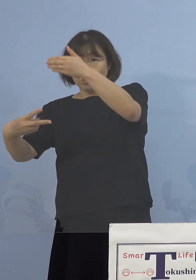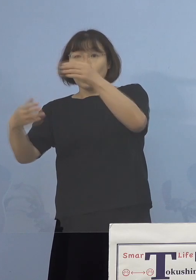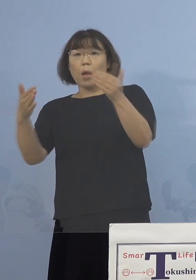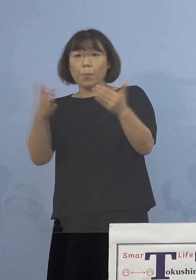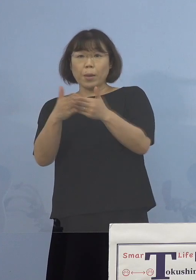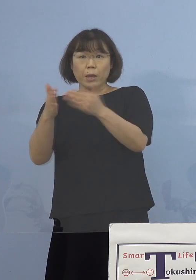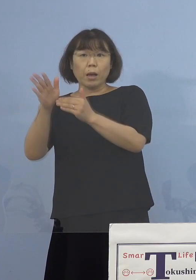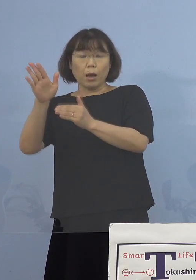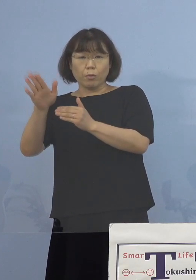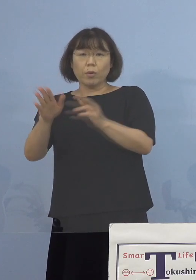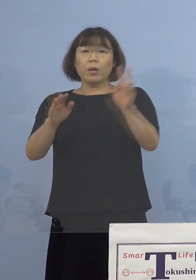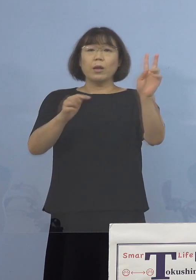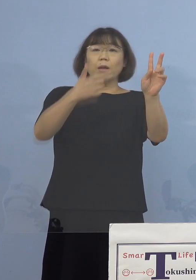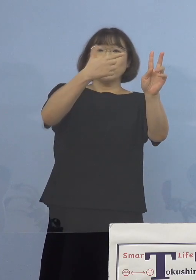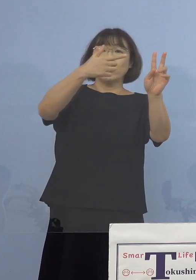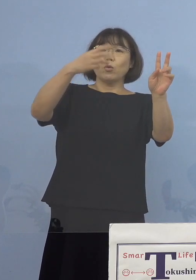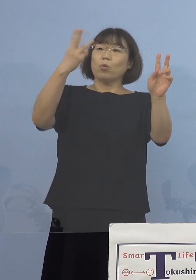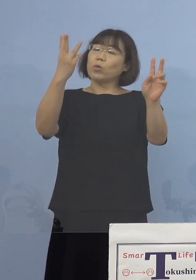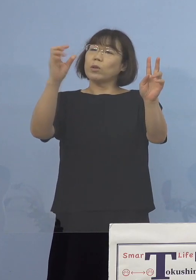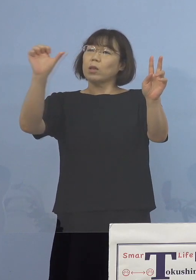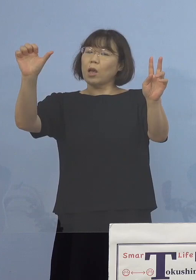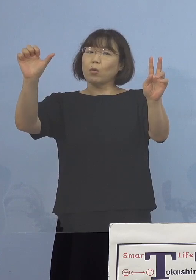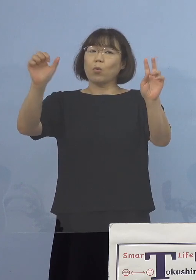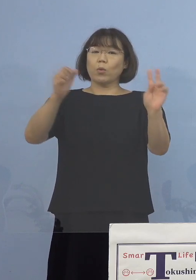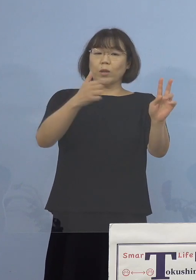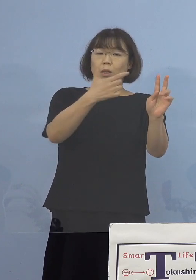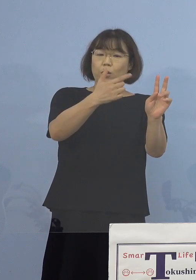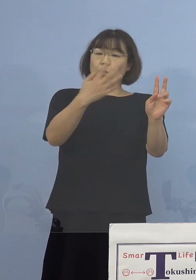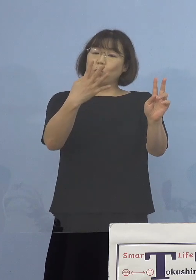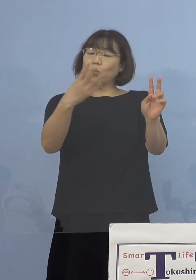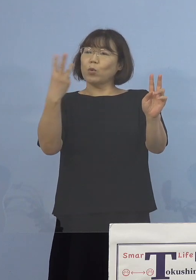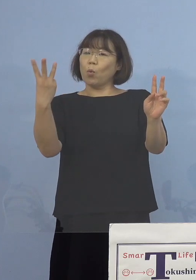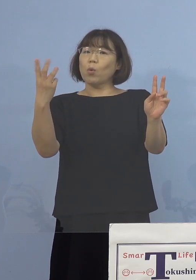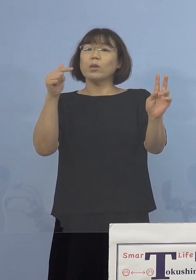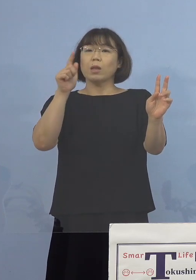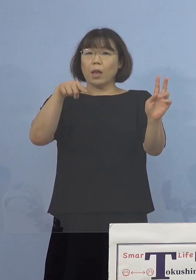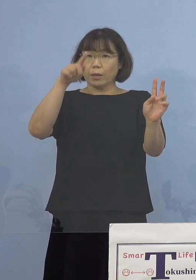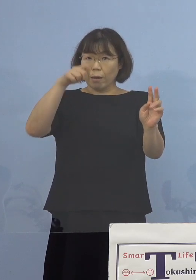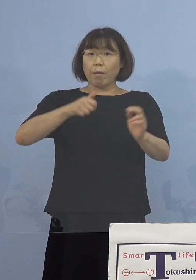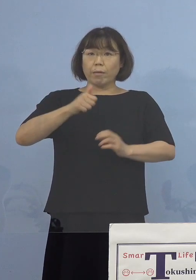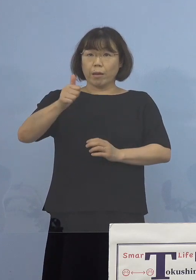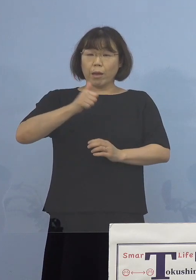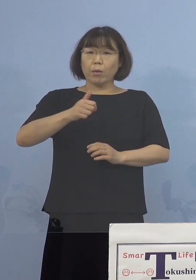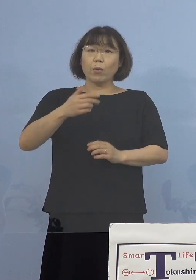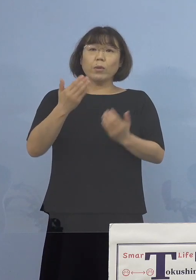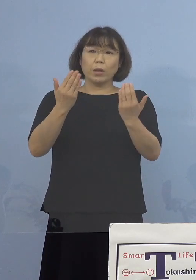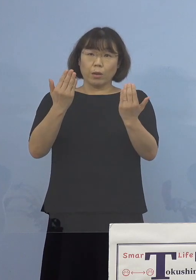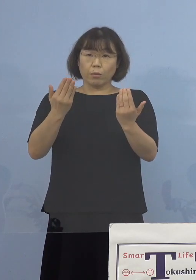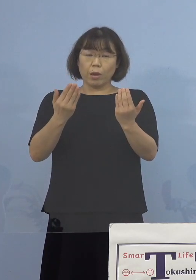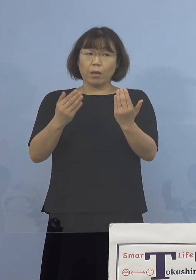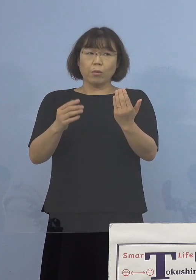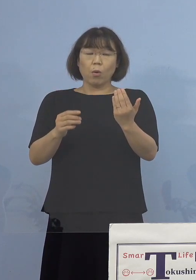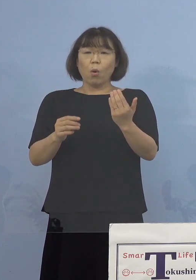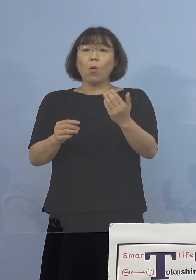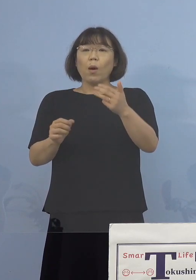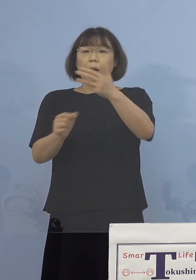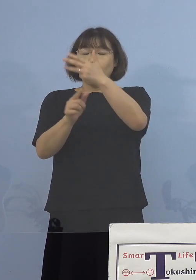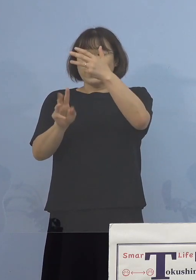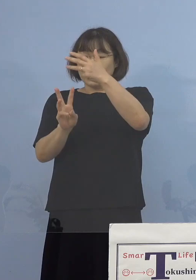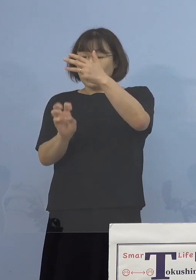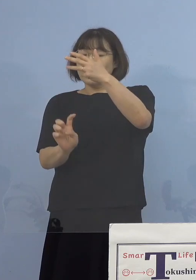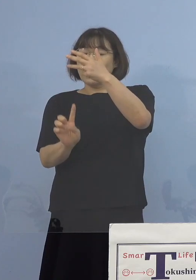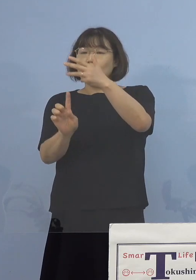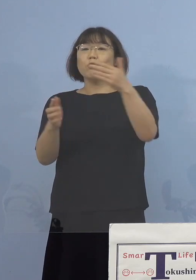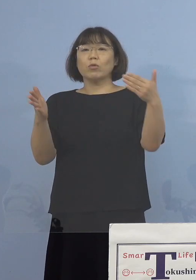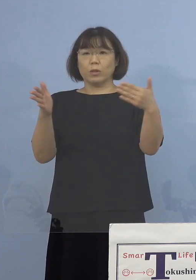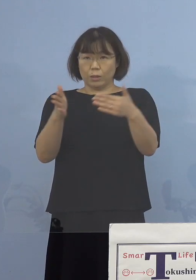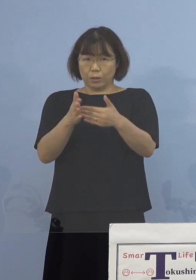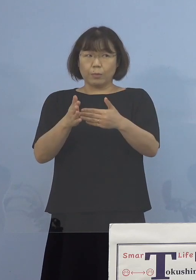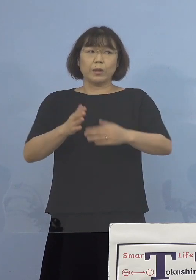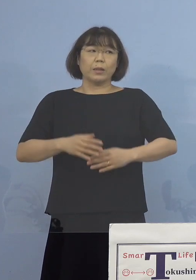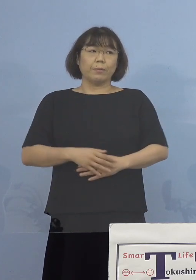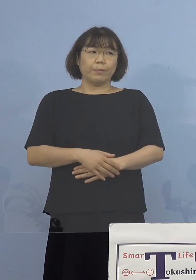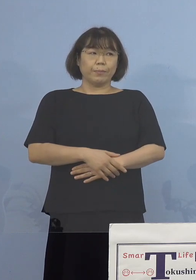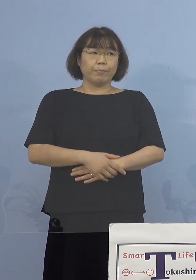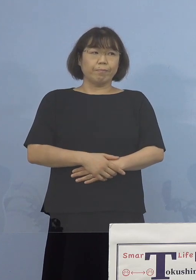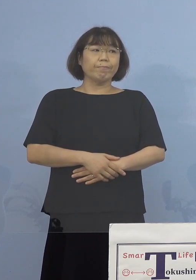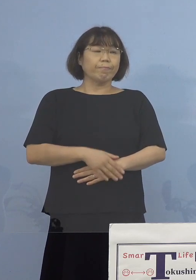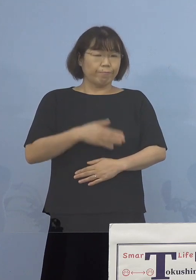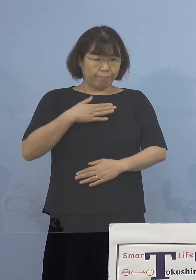2,635例目の方と2,643例目の方が通われている学校 については、31日となっております